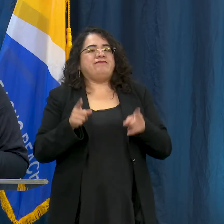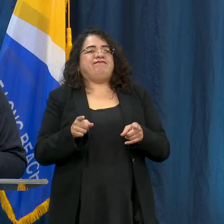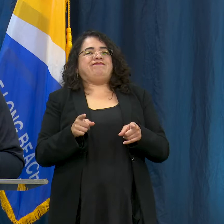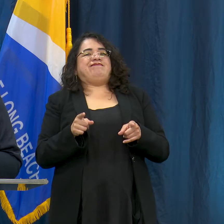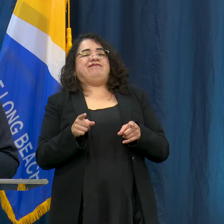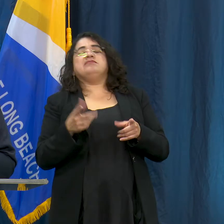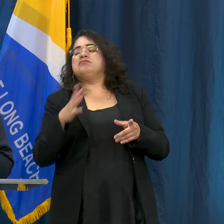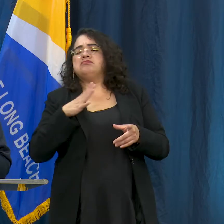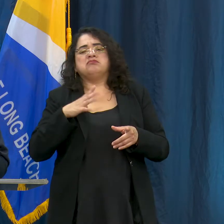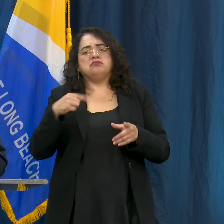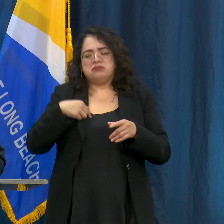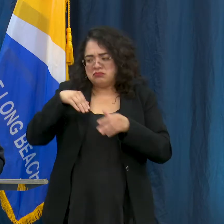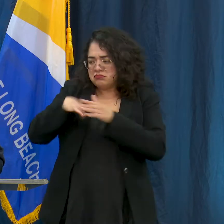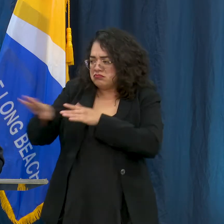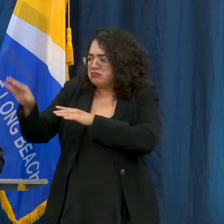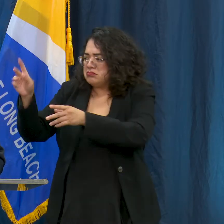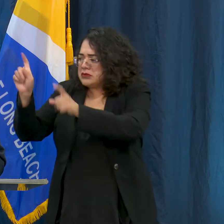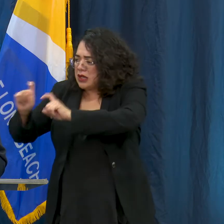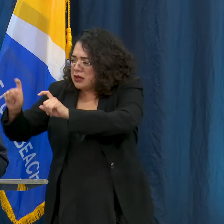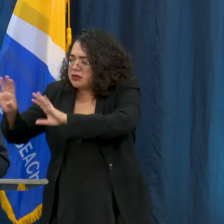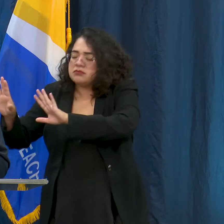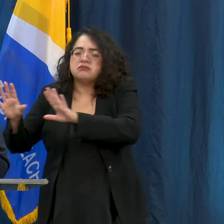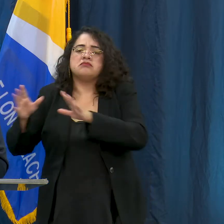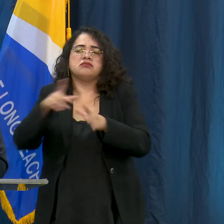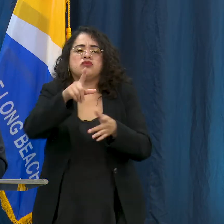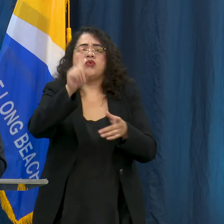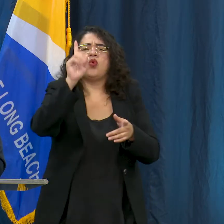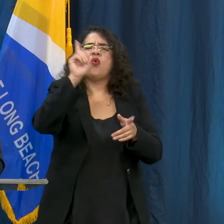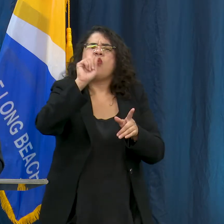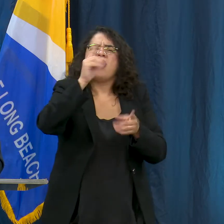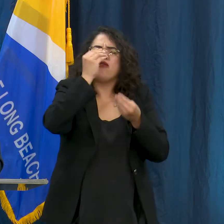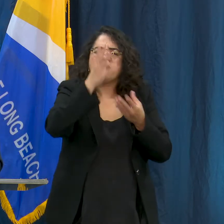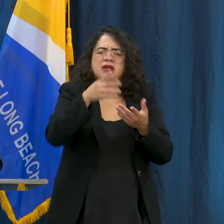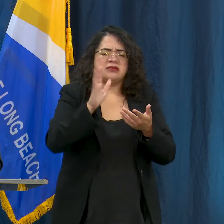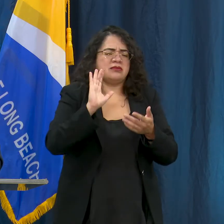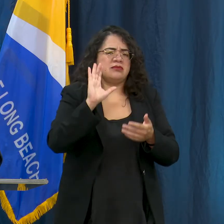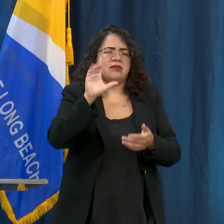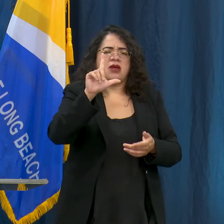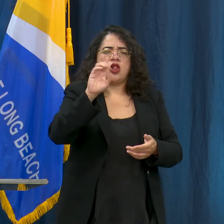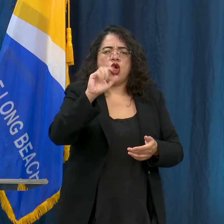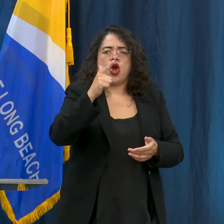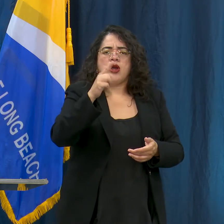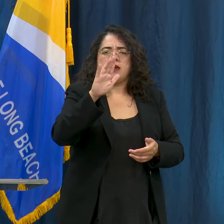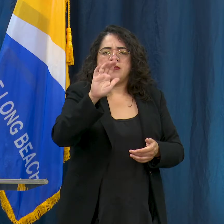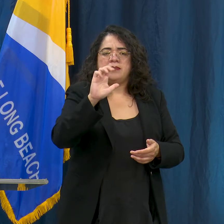recibir mass in estos sitio de vida see nova de la ciudad también la Ossa